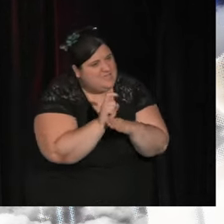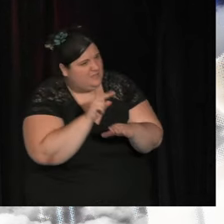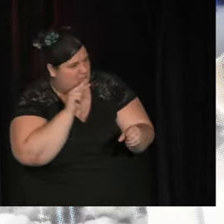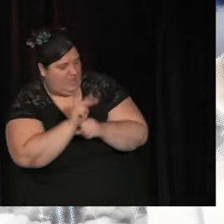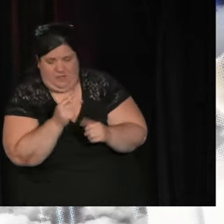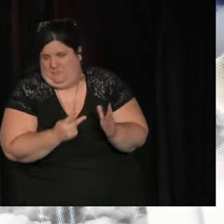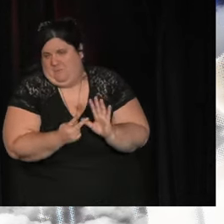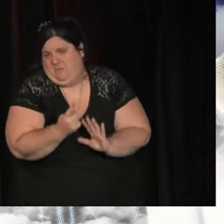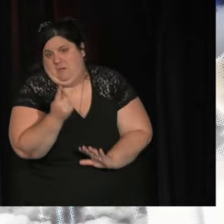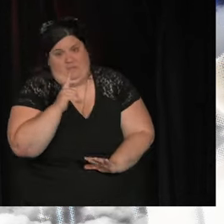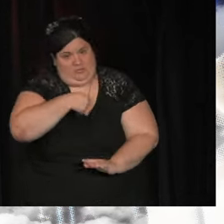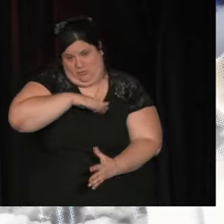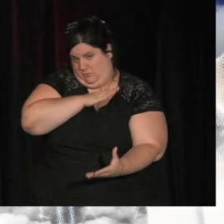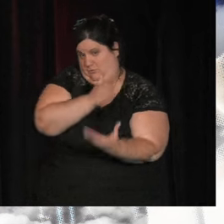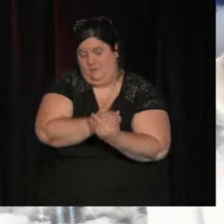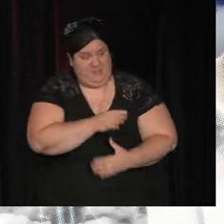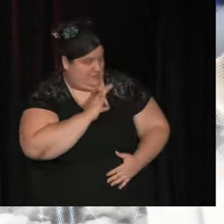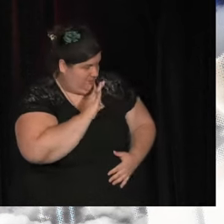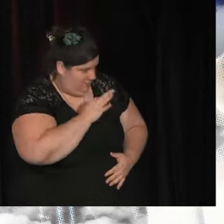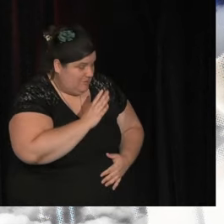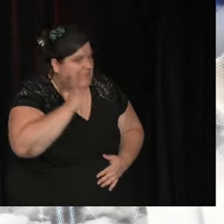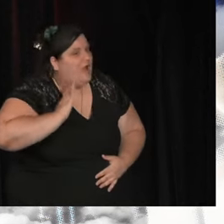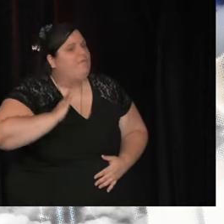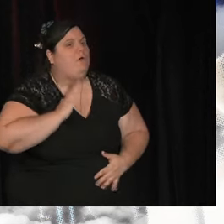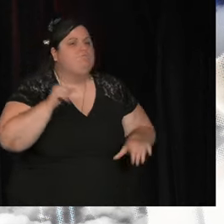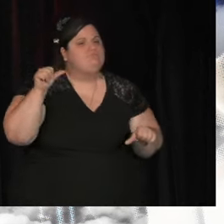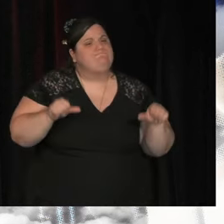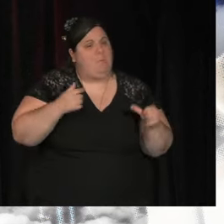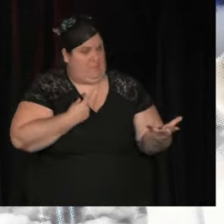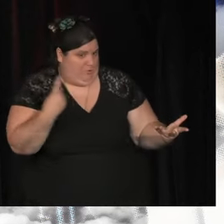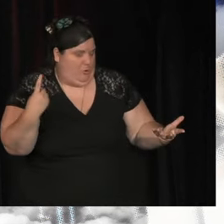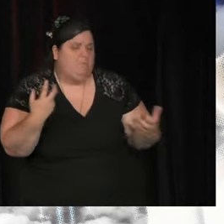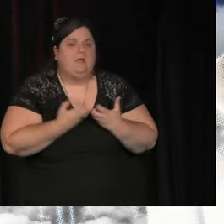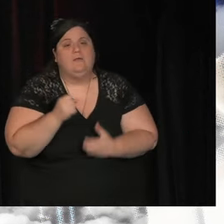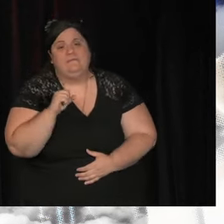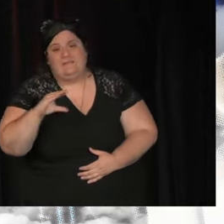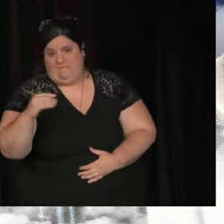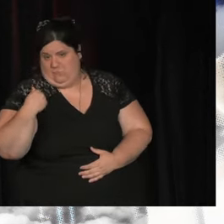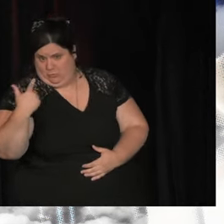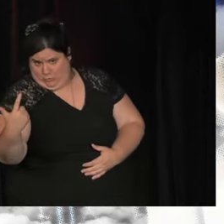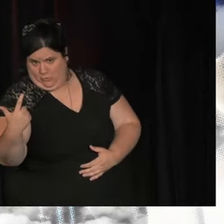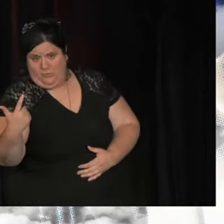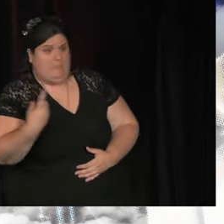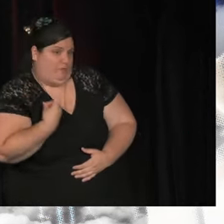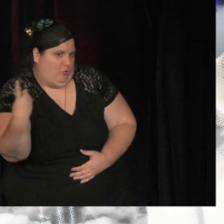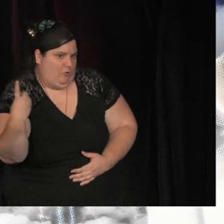Moi, j'ai découvert ce qu'était la toxicité avec des jeux d'équipe parce que je jouais beaucoup compétitivement avant à StarCraft 2, qui est un jeu solo, un contre un.